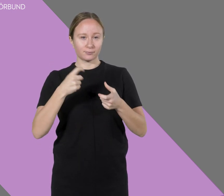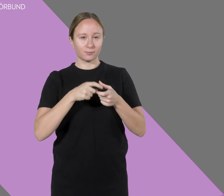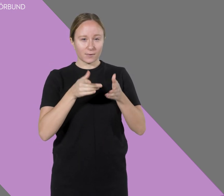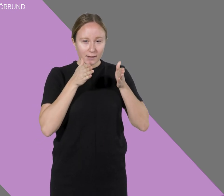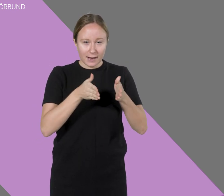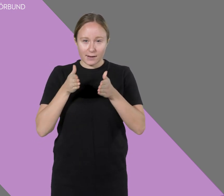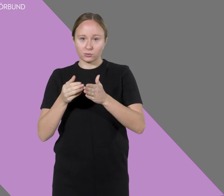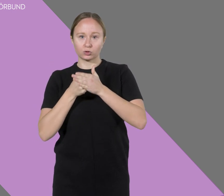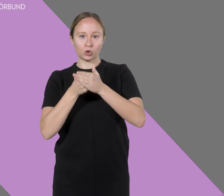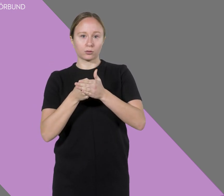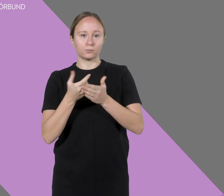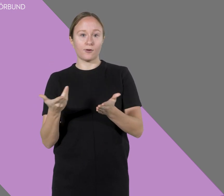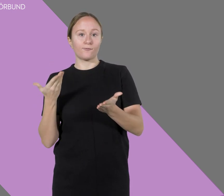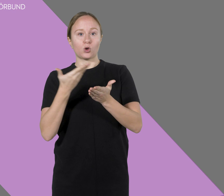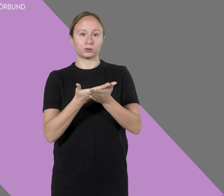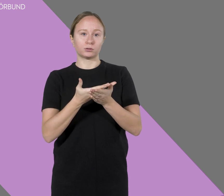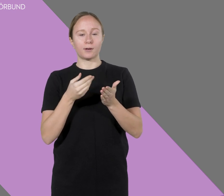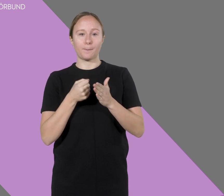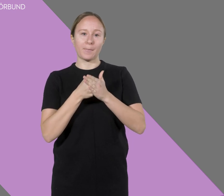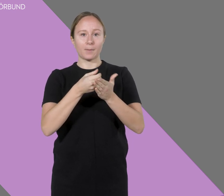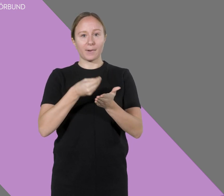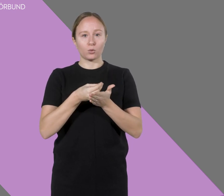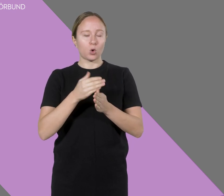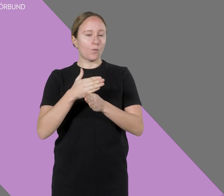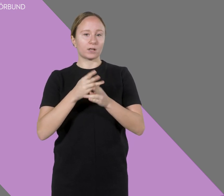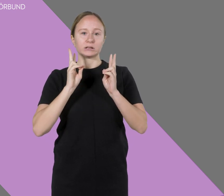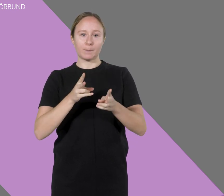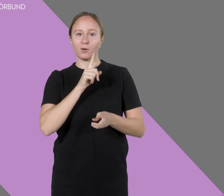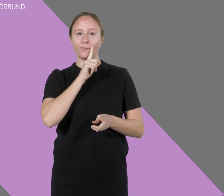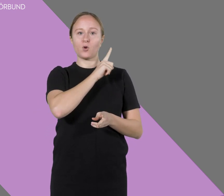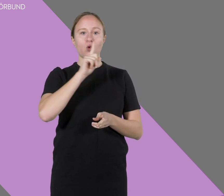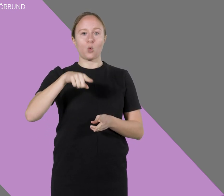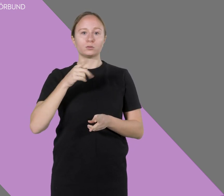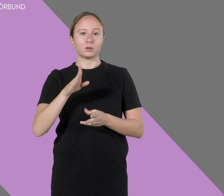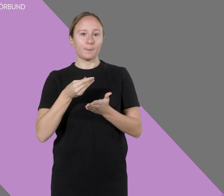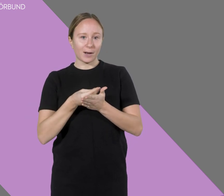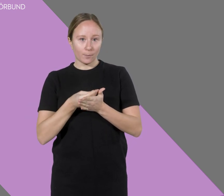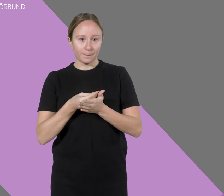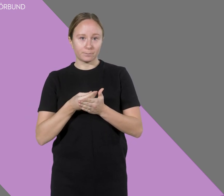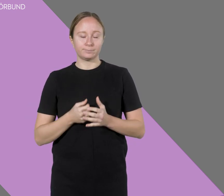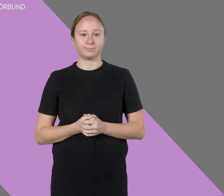I fråga om riktade understöd är de föreslagna bidragsbeloppen - i stort sett i linje med förra året.